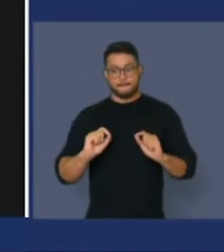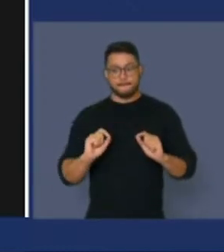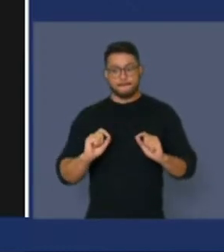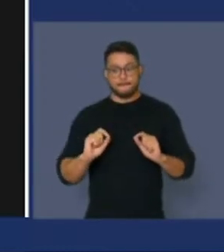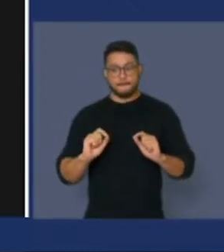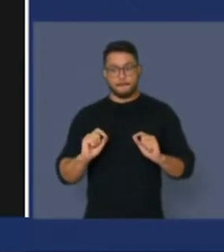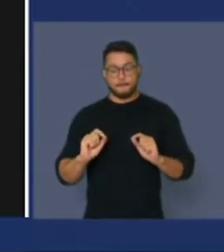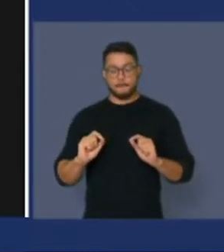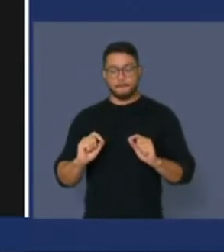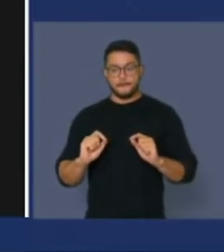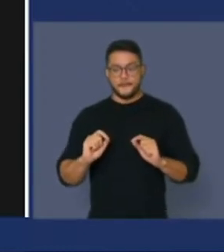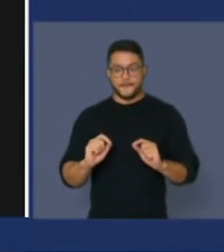MÃO DE APRESENTÁ-LAS... PARA PODERMOS APROVAR O RELATÓRIO